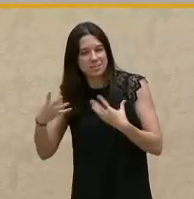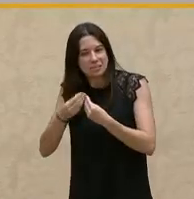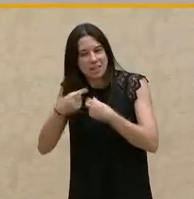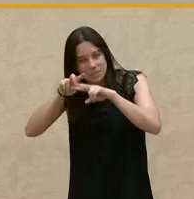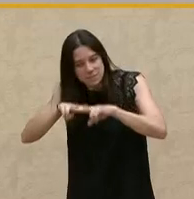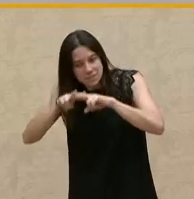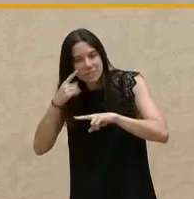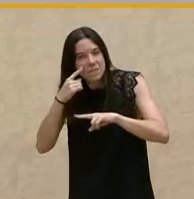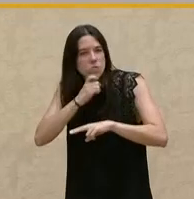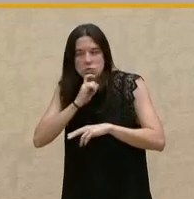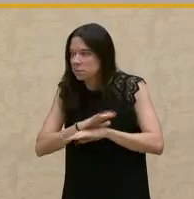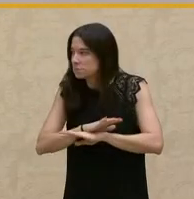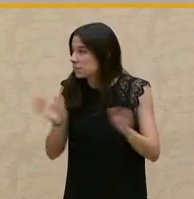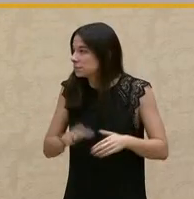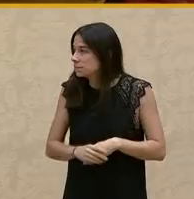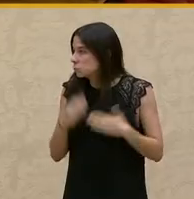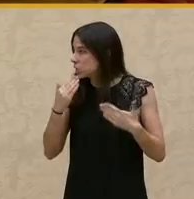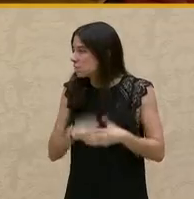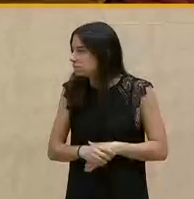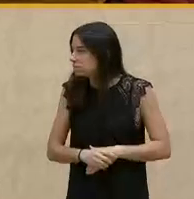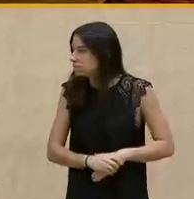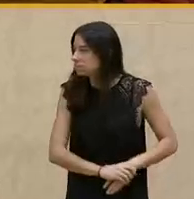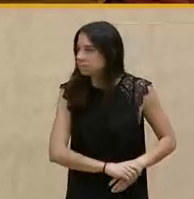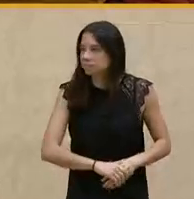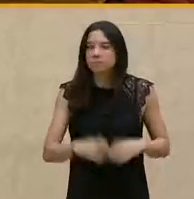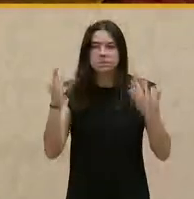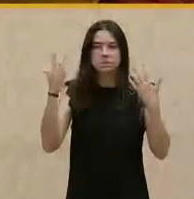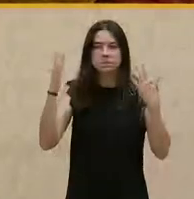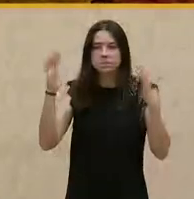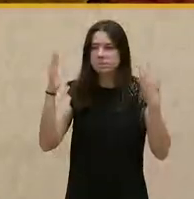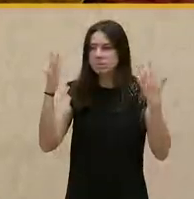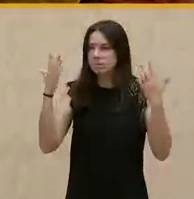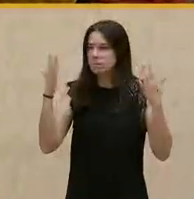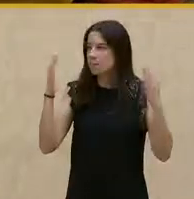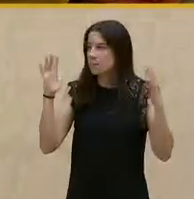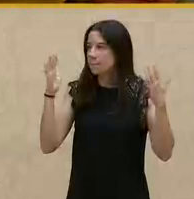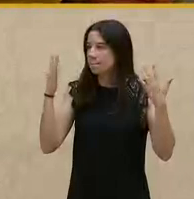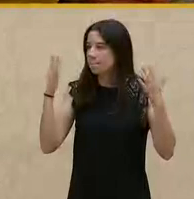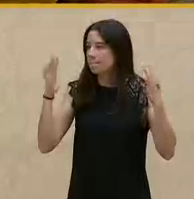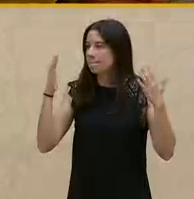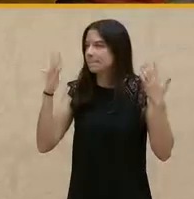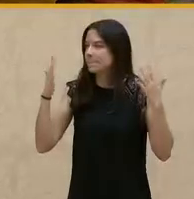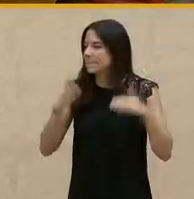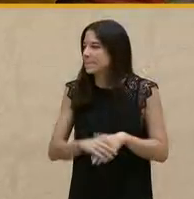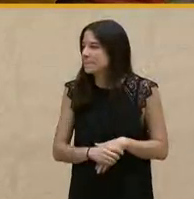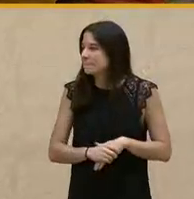Y nada más. Muchas gracias. (Aplausos)